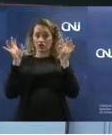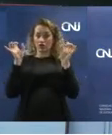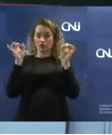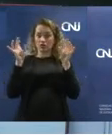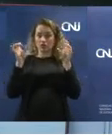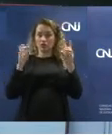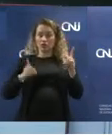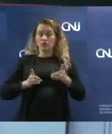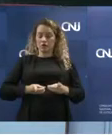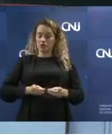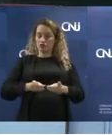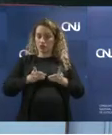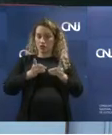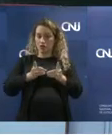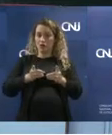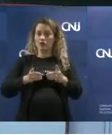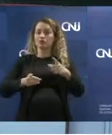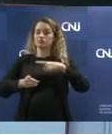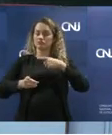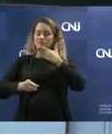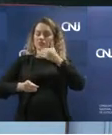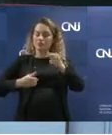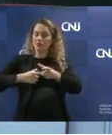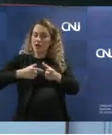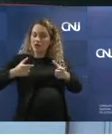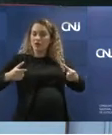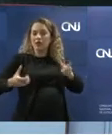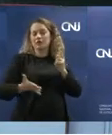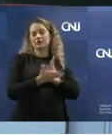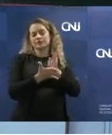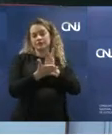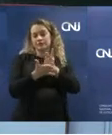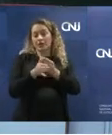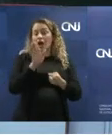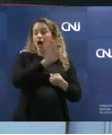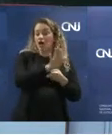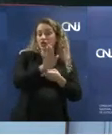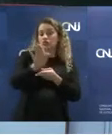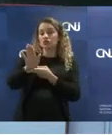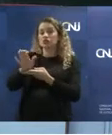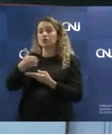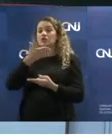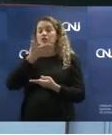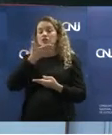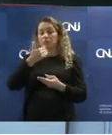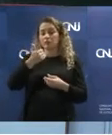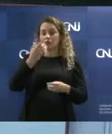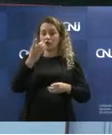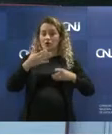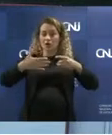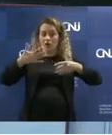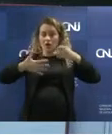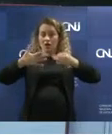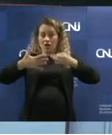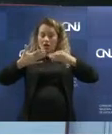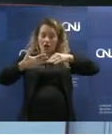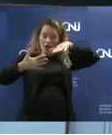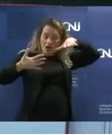tende a se ampliar continuamente, contribuindo para a judicialização e para um melhor ambiente de negócios no país.